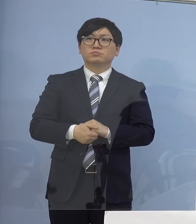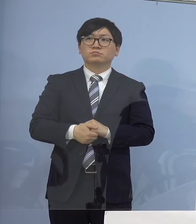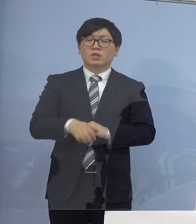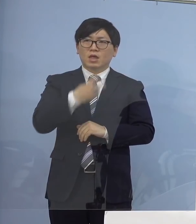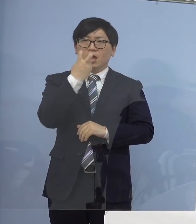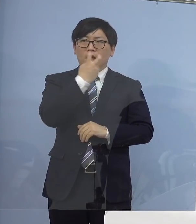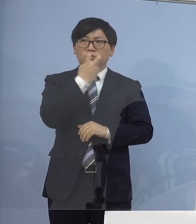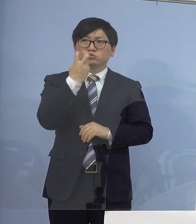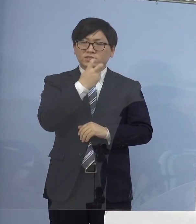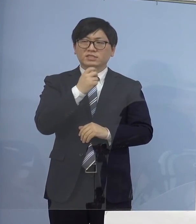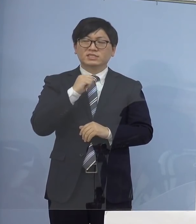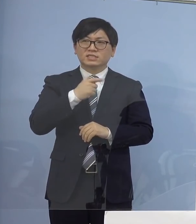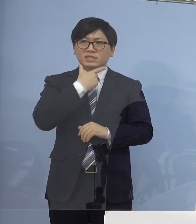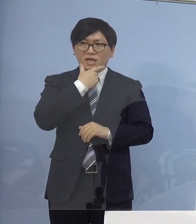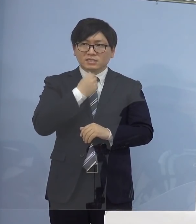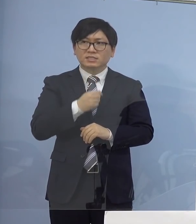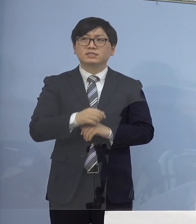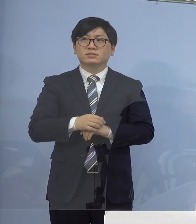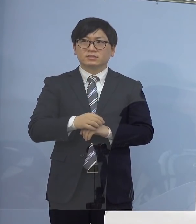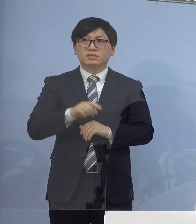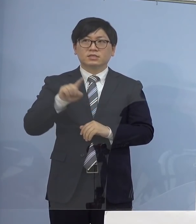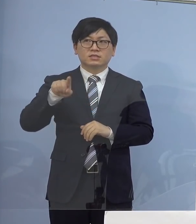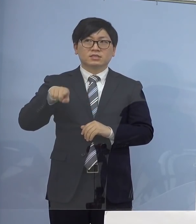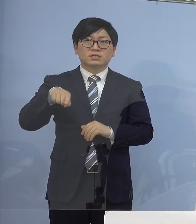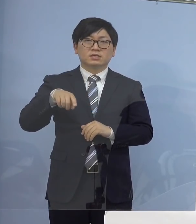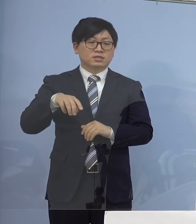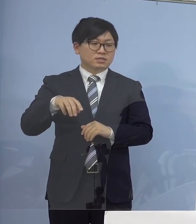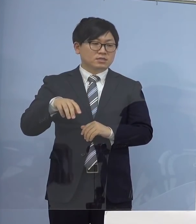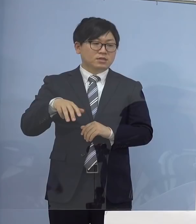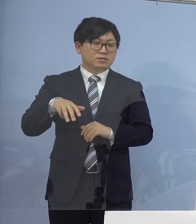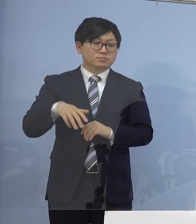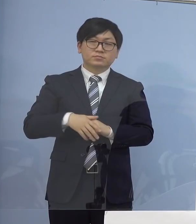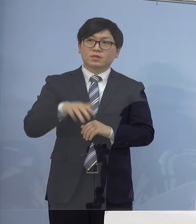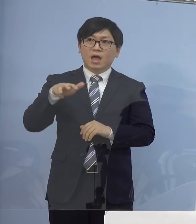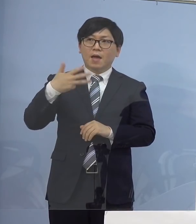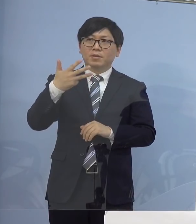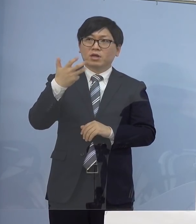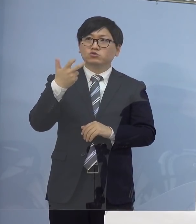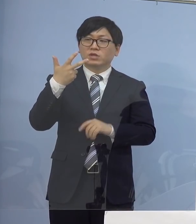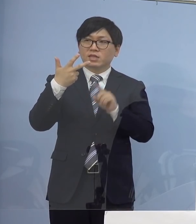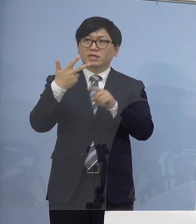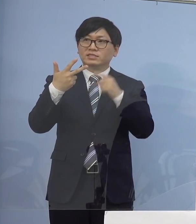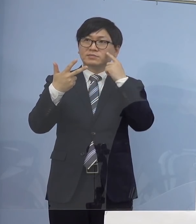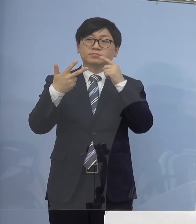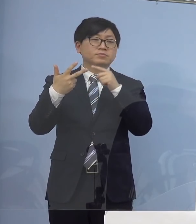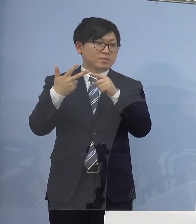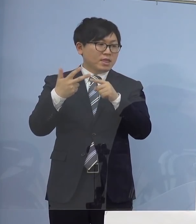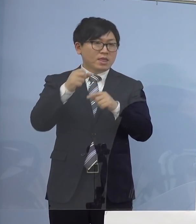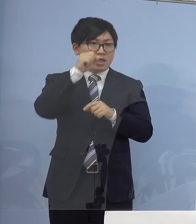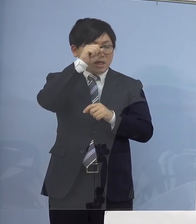（毎日新聞社） 878例目の方なんですけれど、症状が軽症